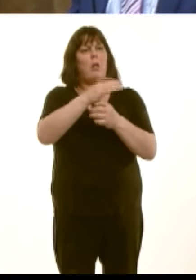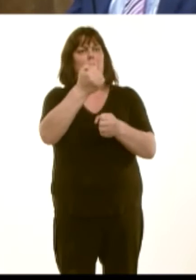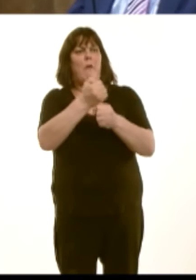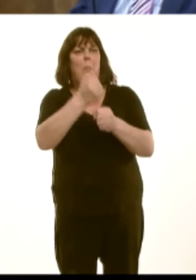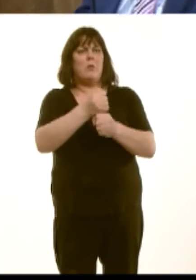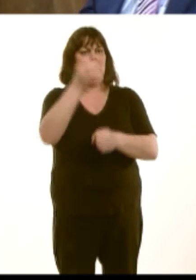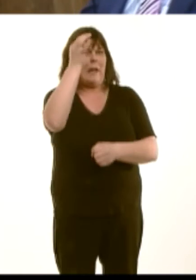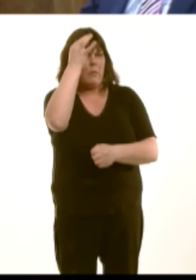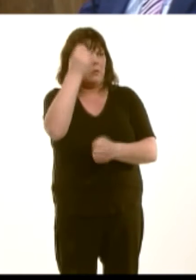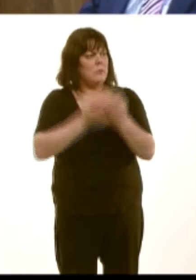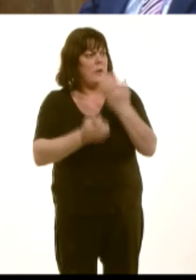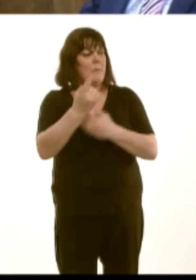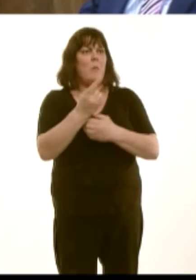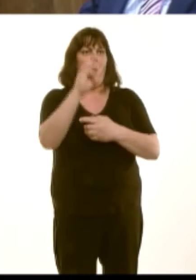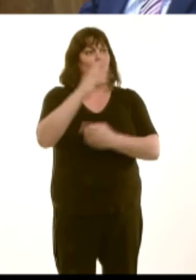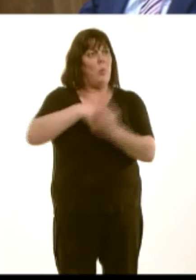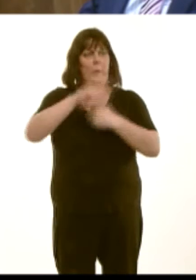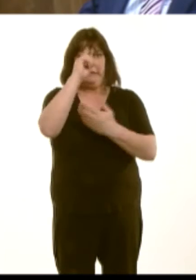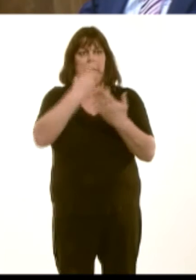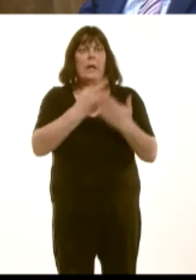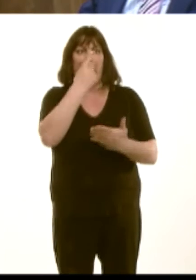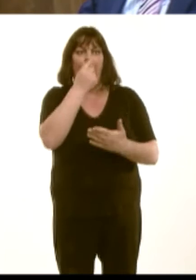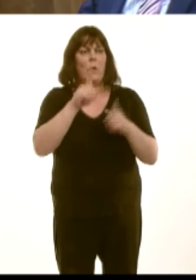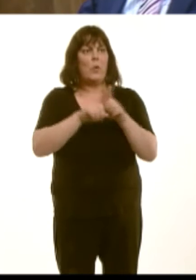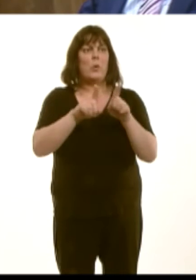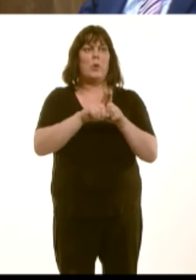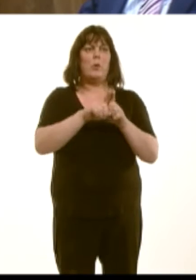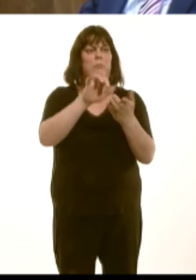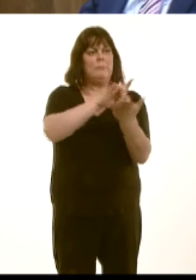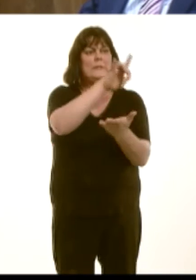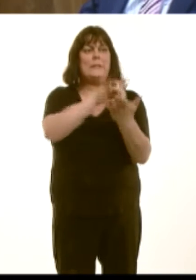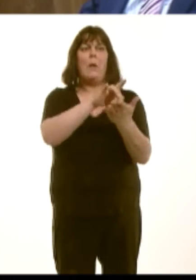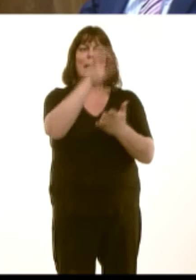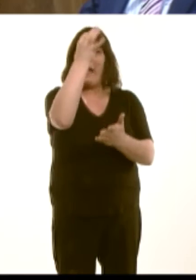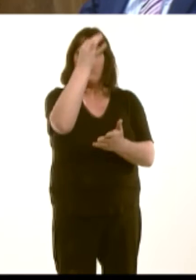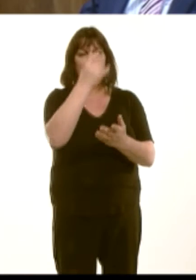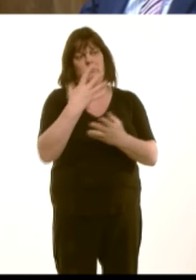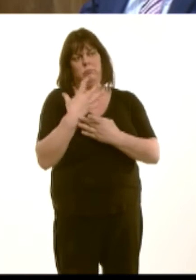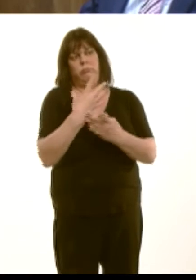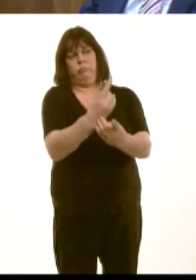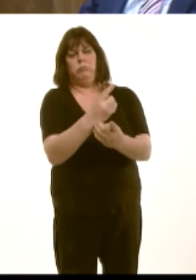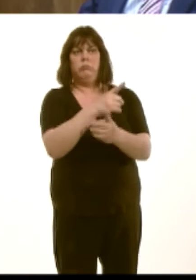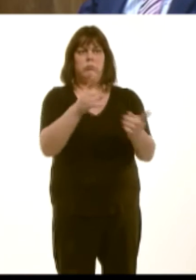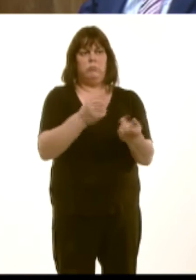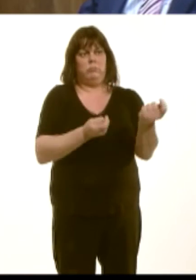Un oír pethau y maeír Papur Gwyn yn sÙn amdano yw ym mha ffordd y gallwn ni ddatganoli pwerau iddyn nhw.